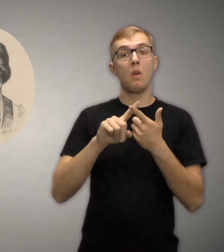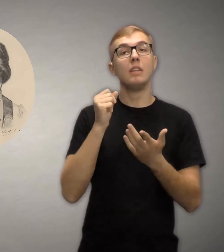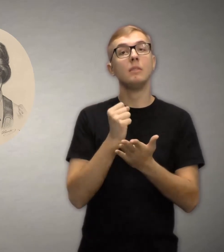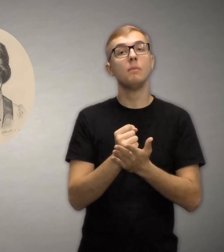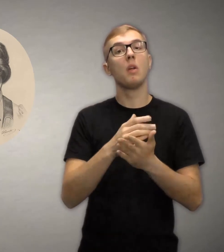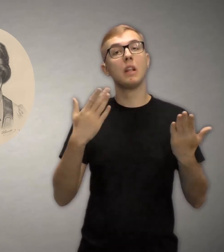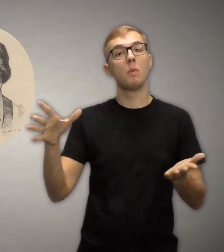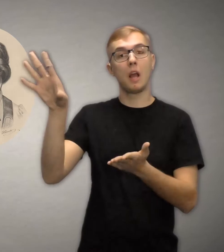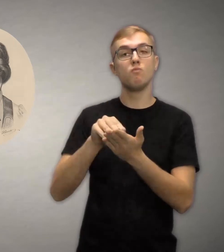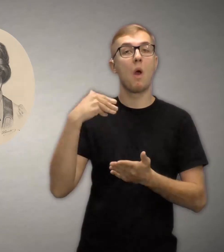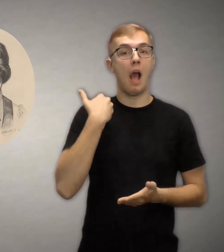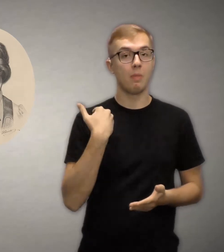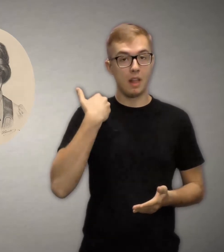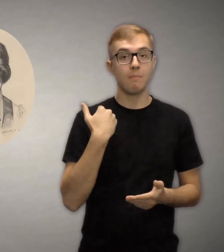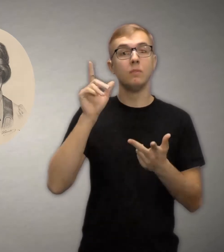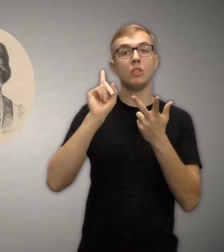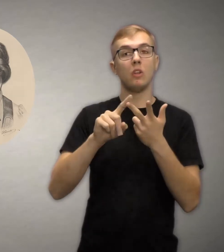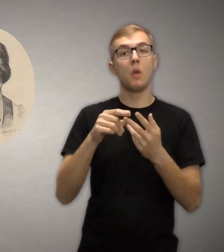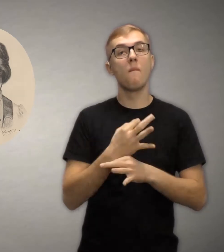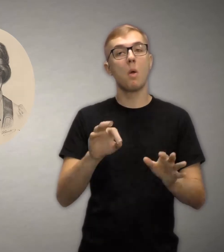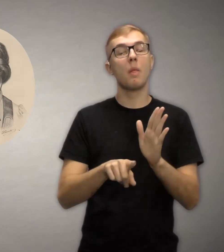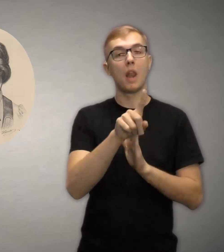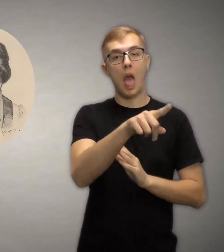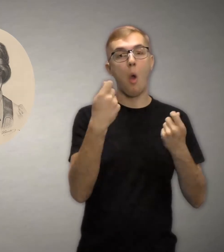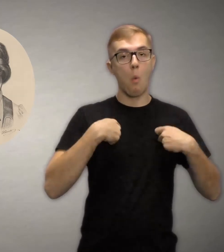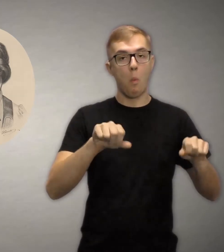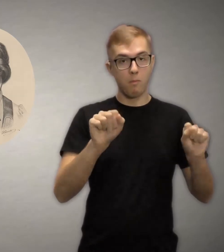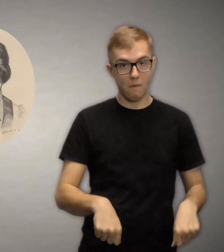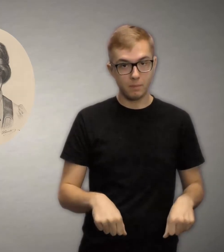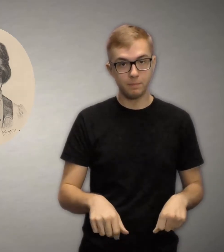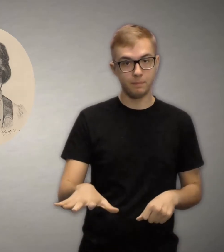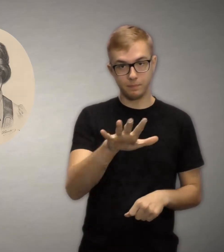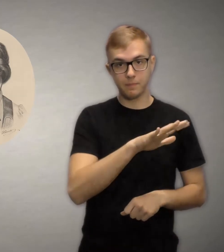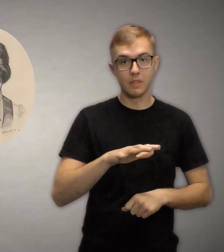wprowadzenia konstytucji wzorowanej na angielskiej i wolności dla chłopstwa.